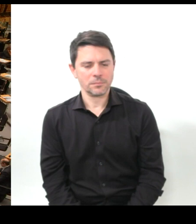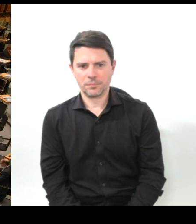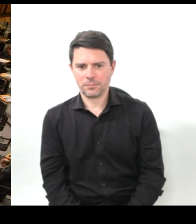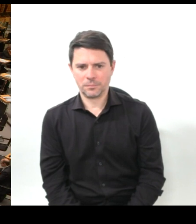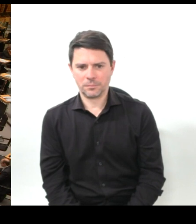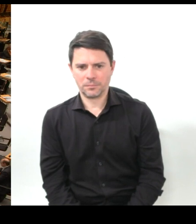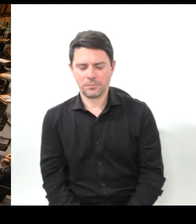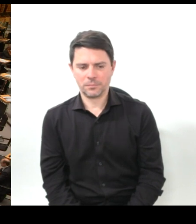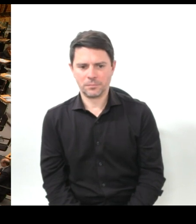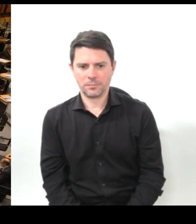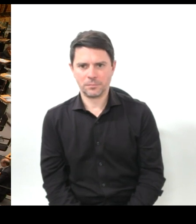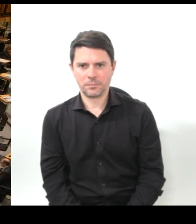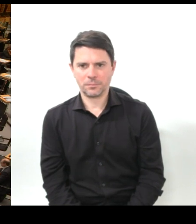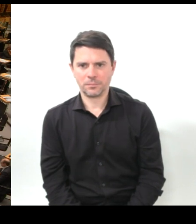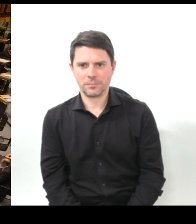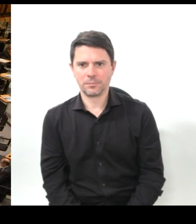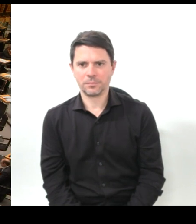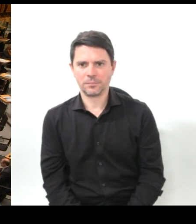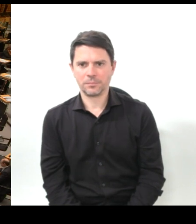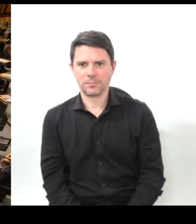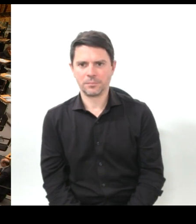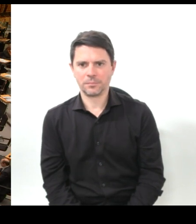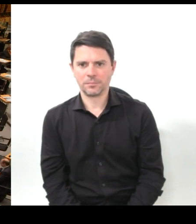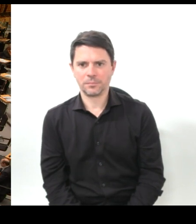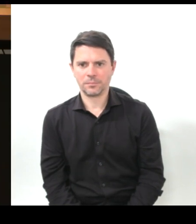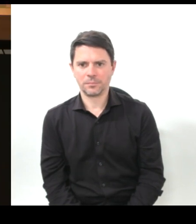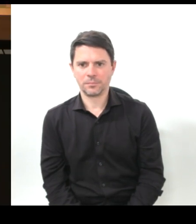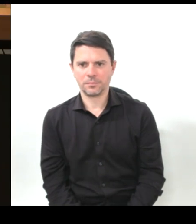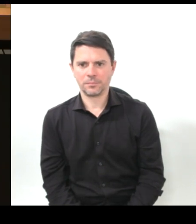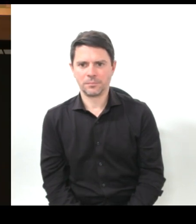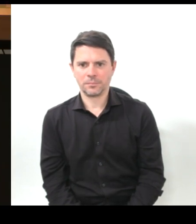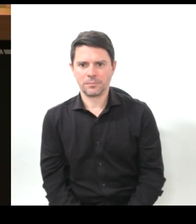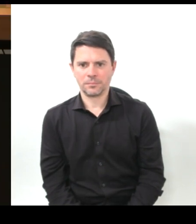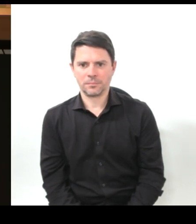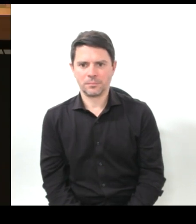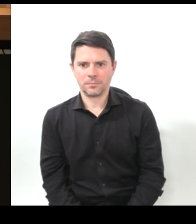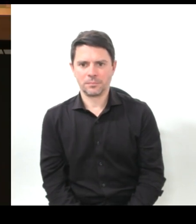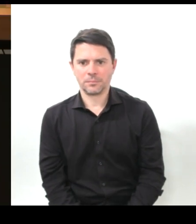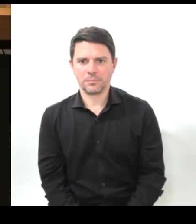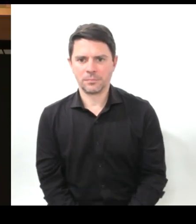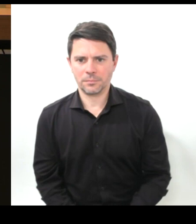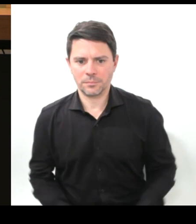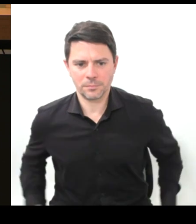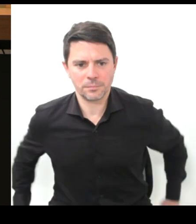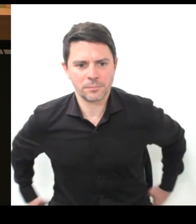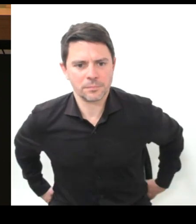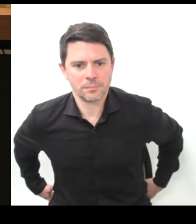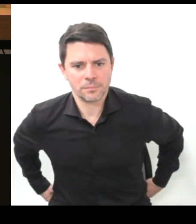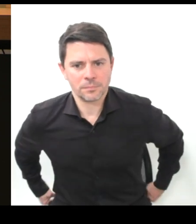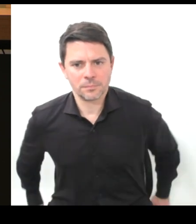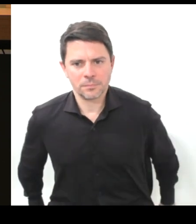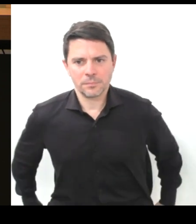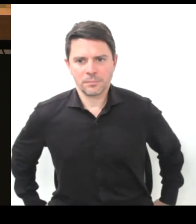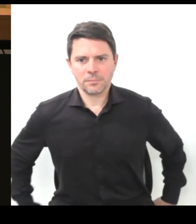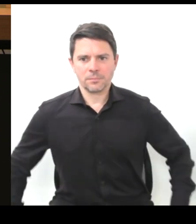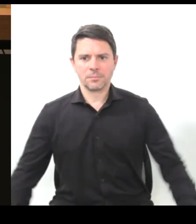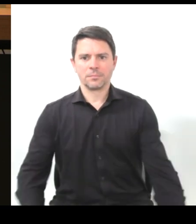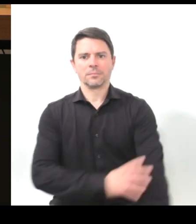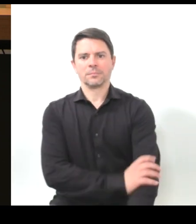das Wort. (Rednerwechsel) Sehr geehrte Frau Präsidentin, liebe Abgeordnete, meine Damen und Herren! Fachkräfte und Nachwuchssicherung im